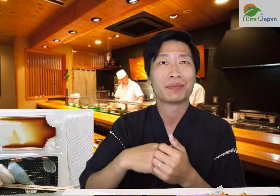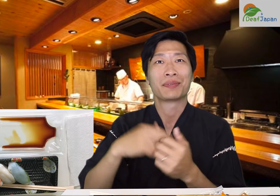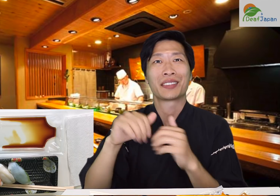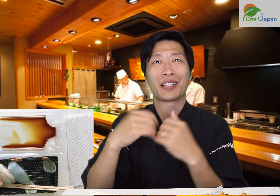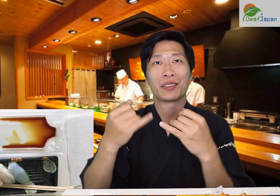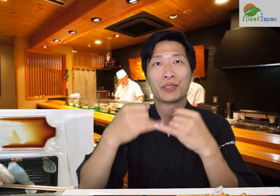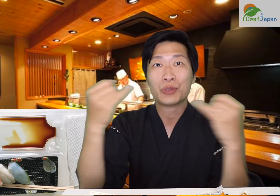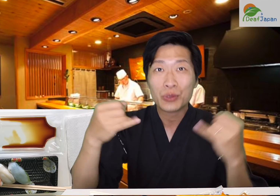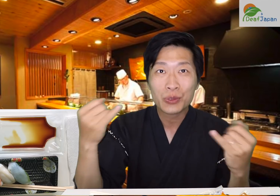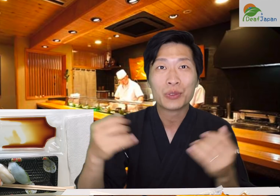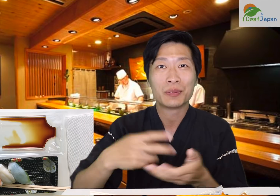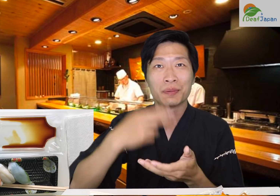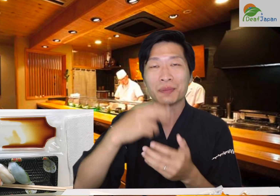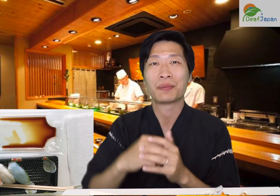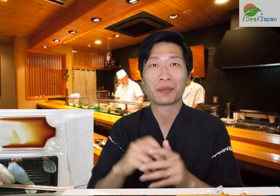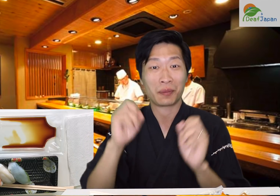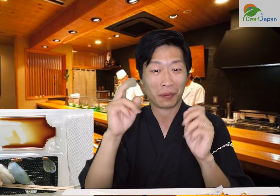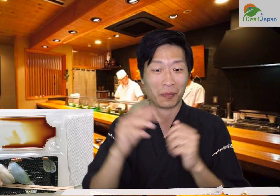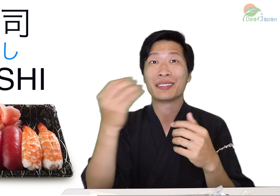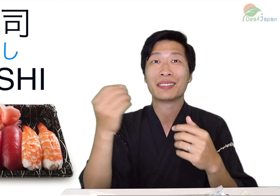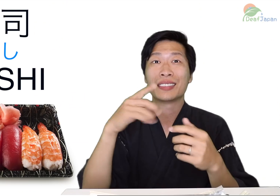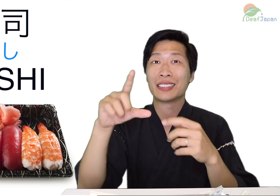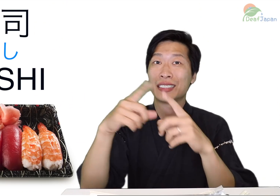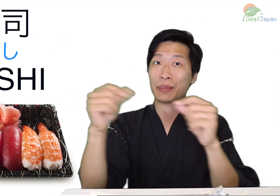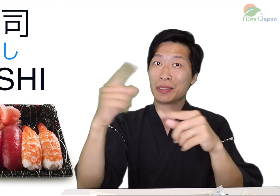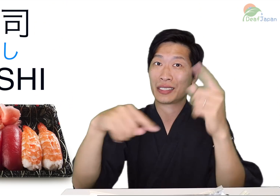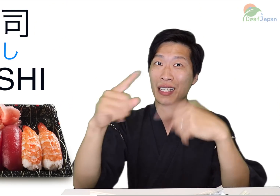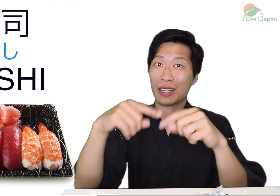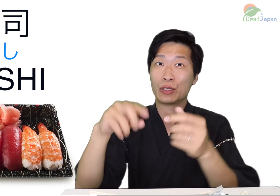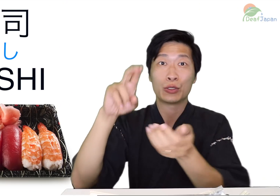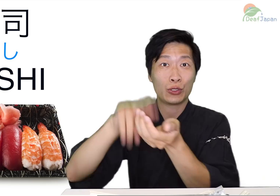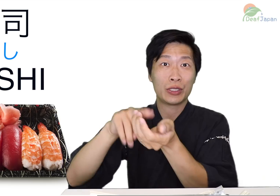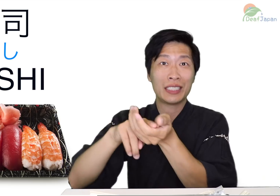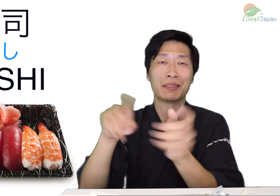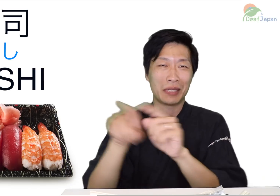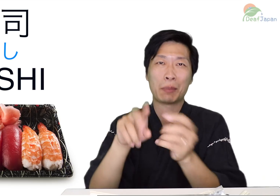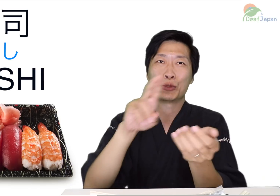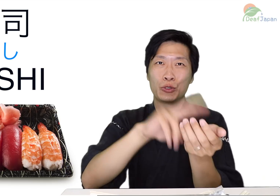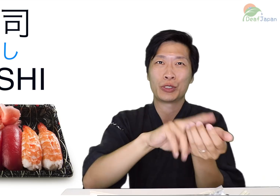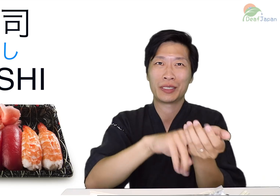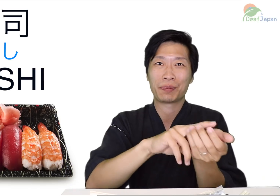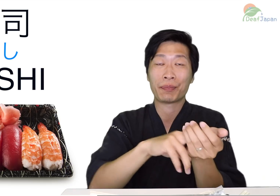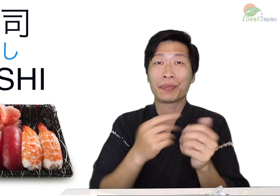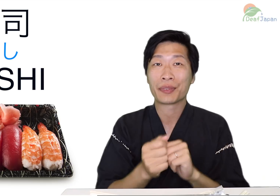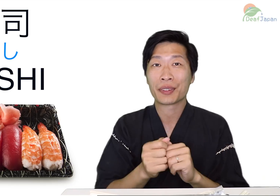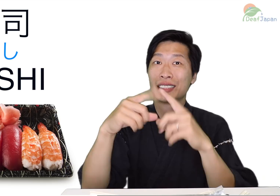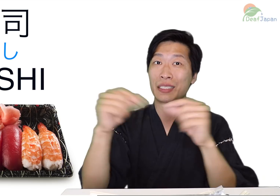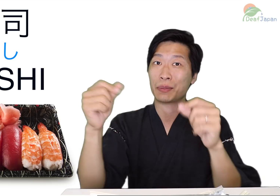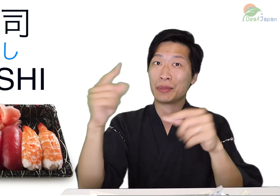wie man Reis oder Nudeln mit Essstäbchen isst, würde ich mich freuen, es dir beizubringen. Hier sind noch ein paar Japanische Zeichensprache-Zeichen für